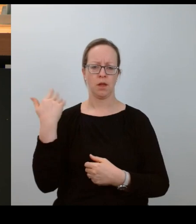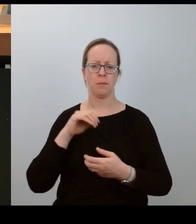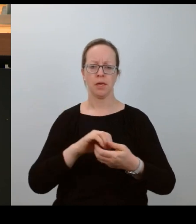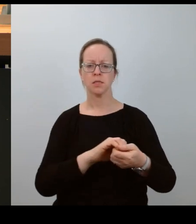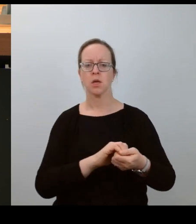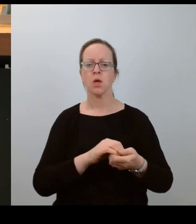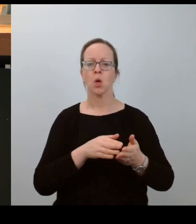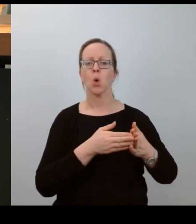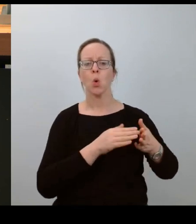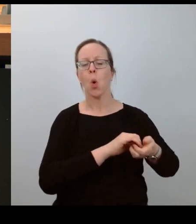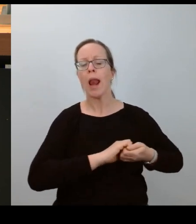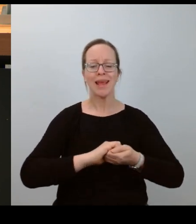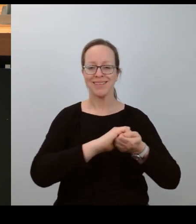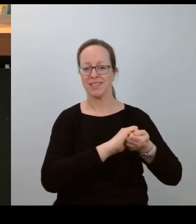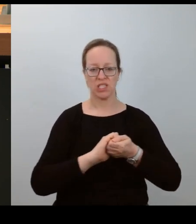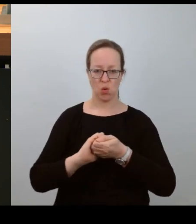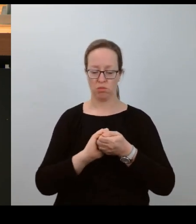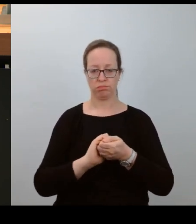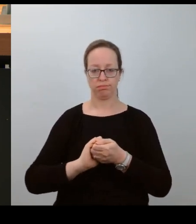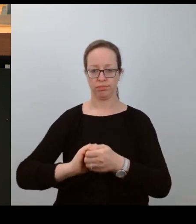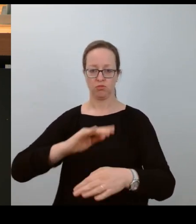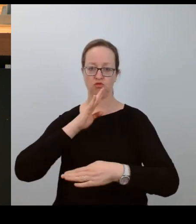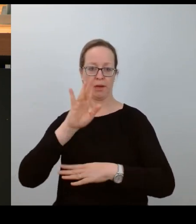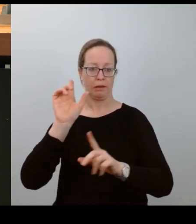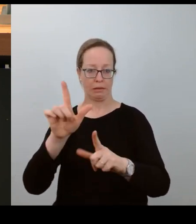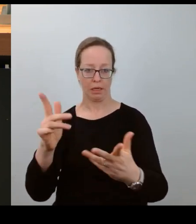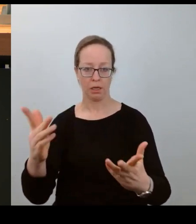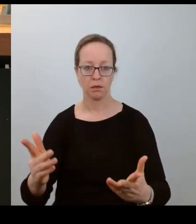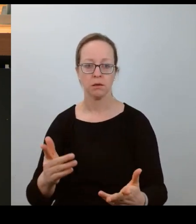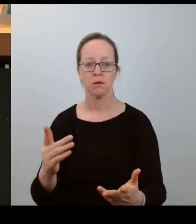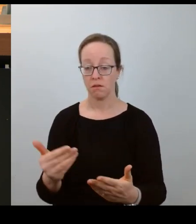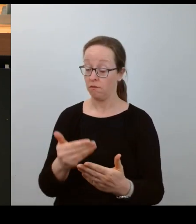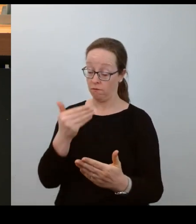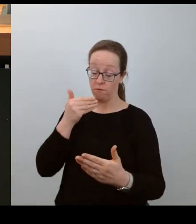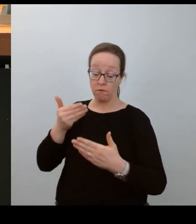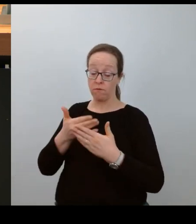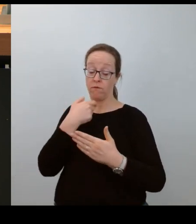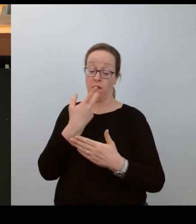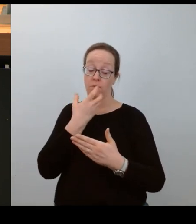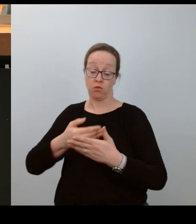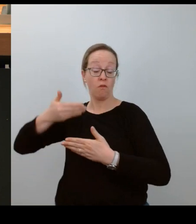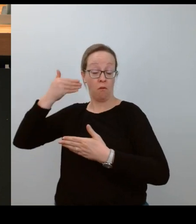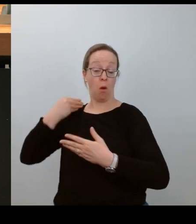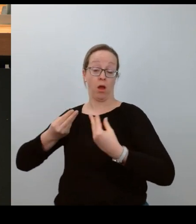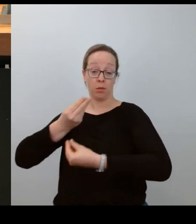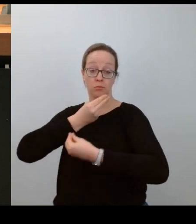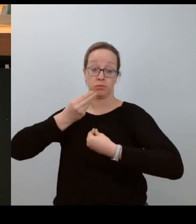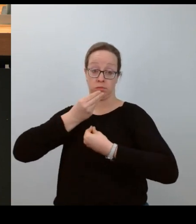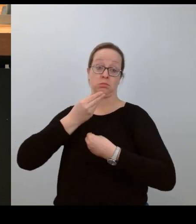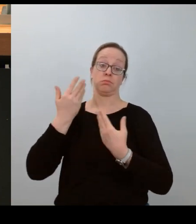der Prozess schon gelaufen war. Zwei Jahre lang wurden also Ressourcen gebunden, die für die Schaffung von Kulturräume nicht zur Verfügung gestanden